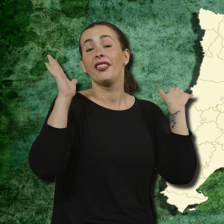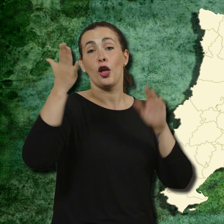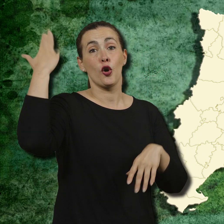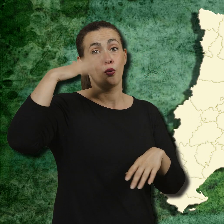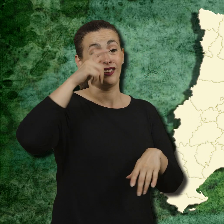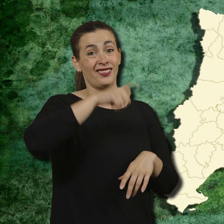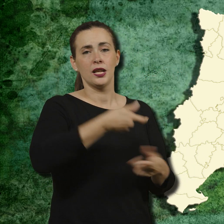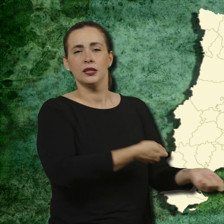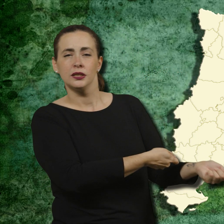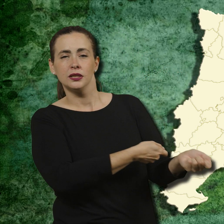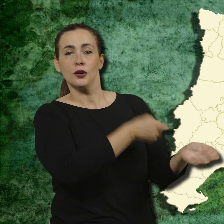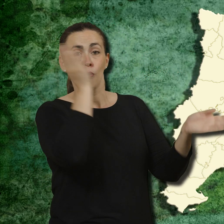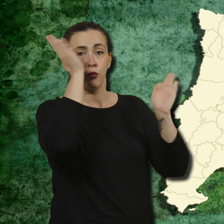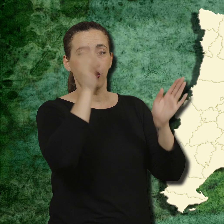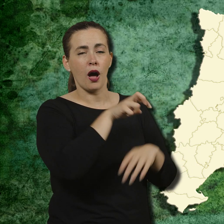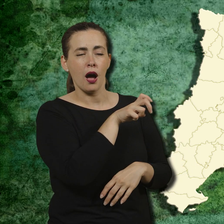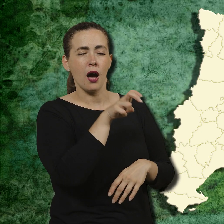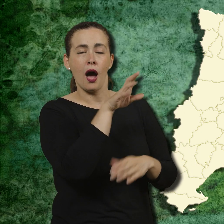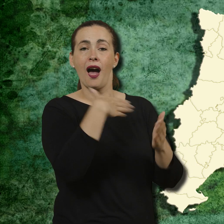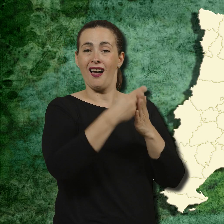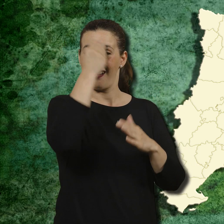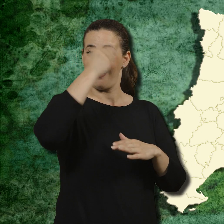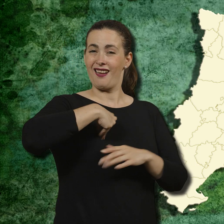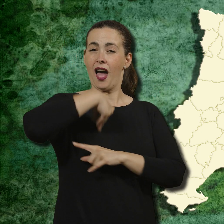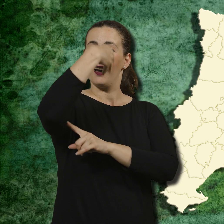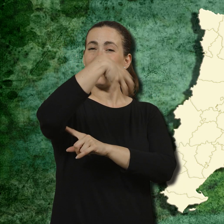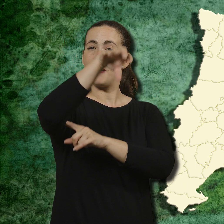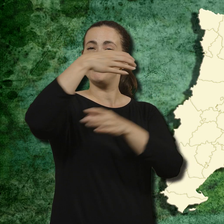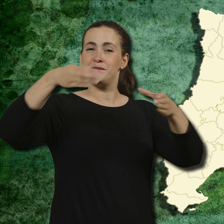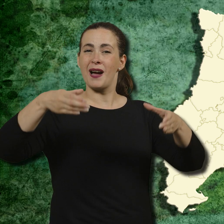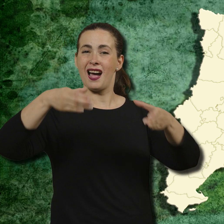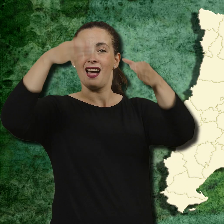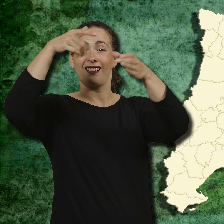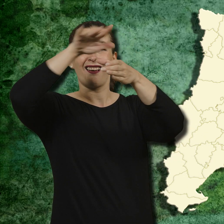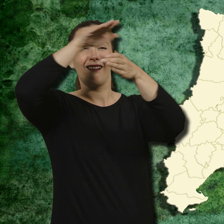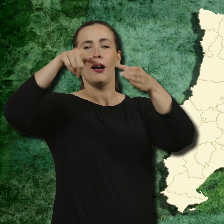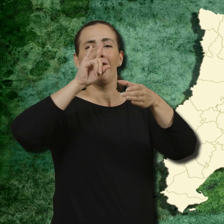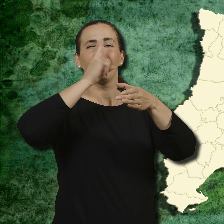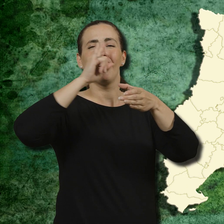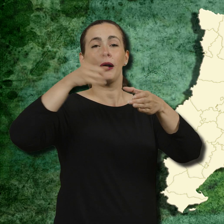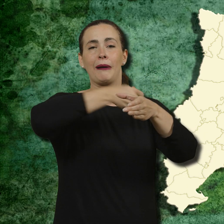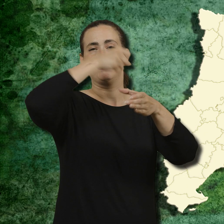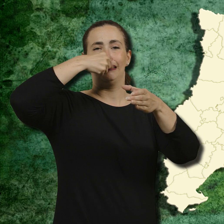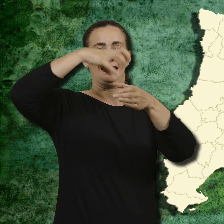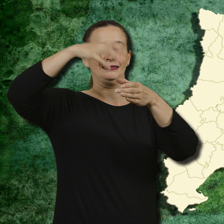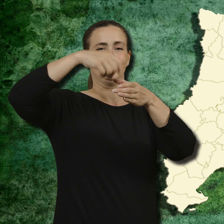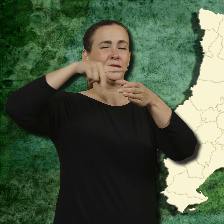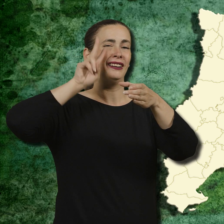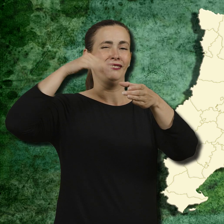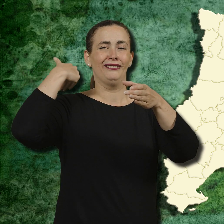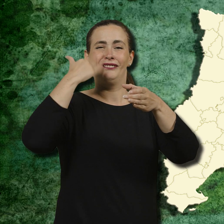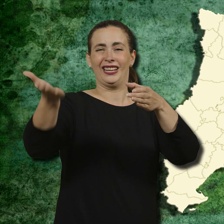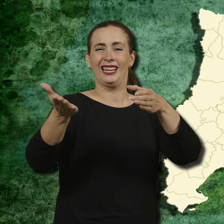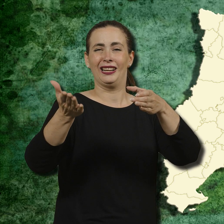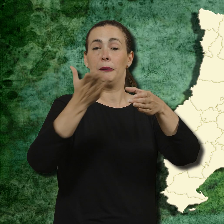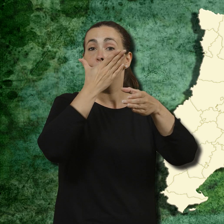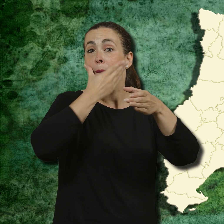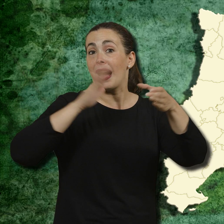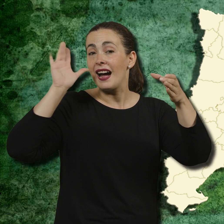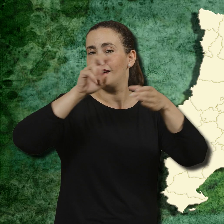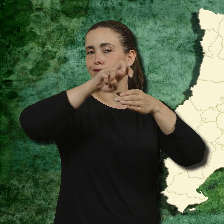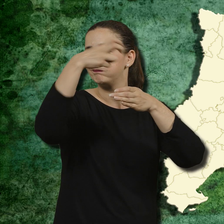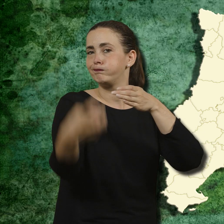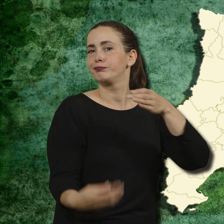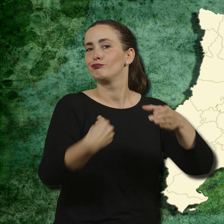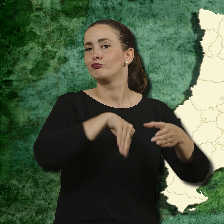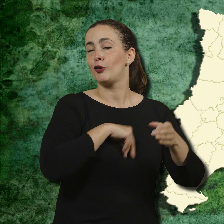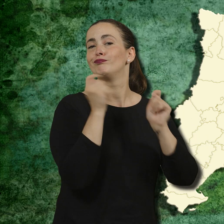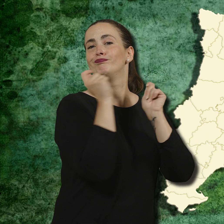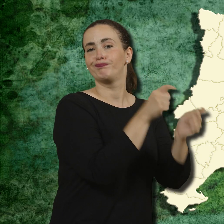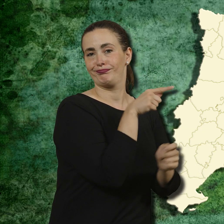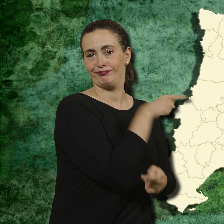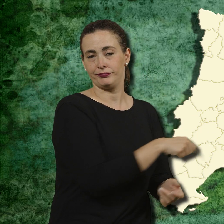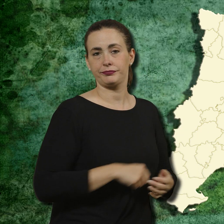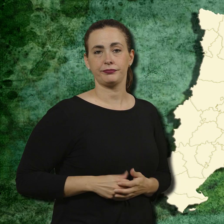van enfilar un ruc al campanar perquè es mengés unes herbes que hi feien lleig.